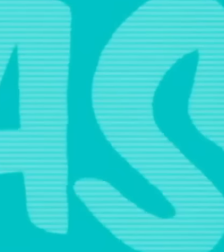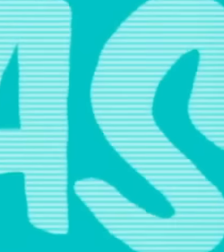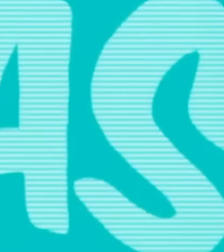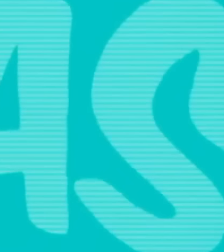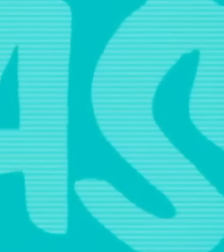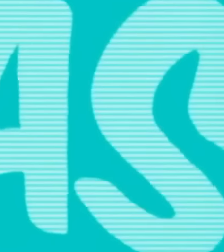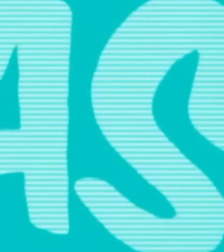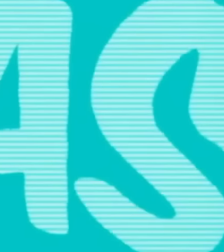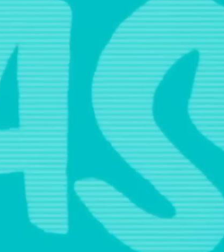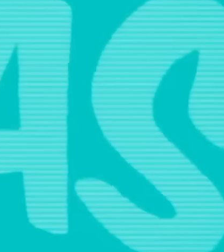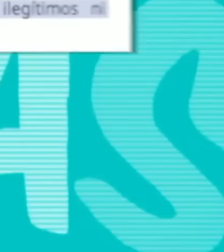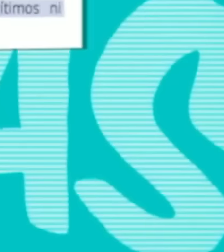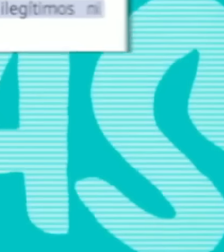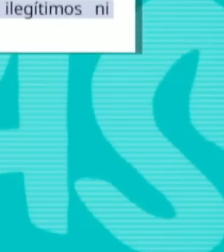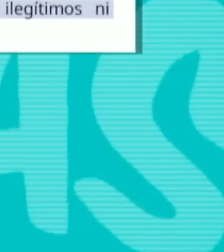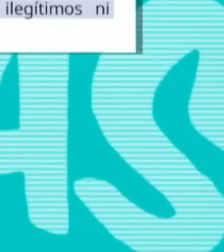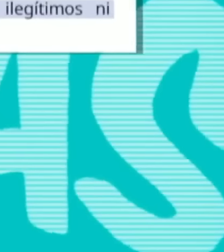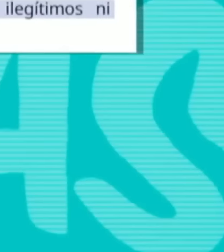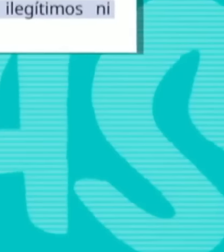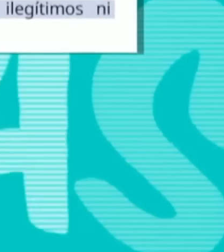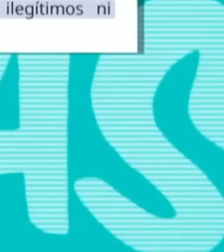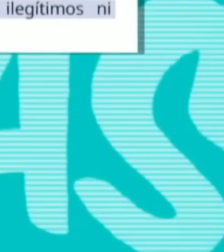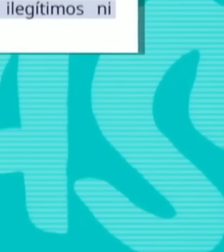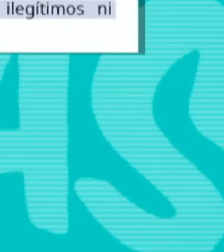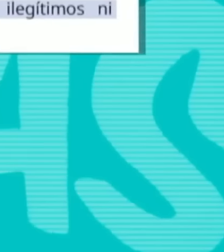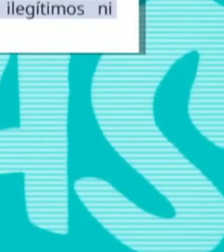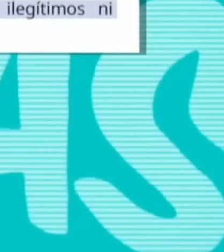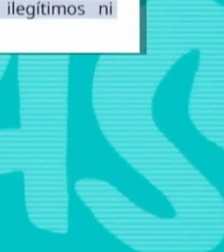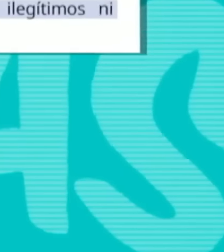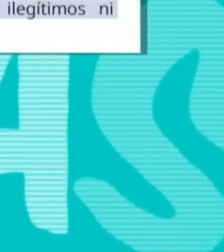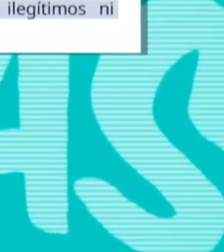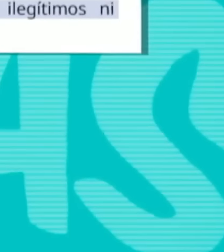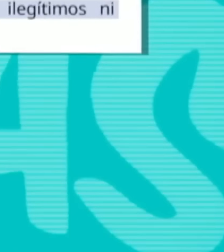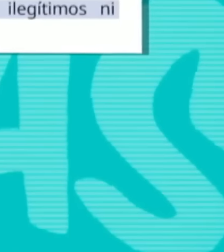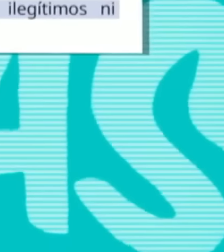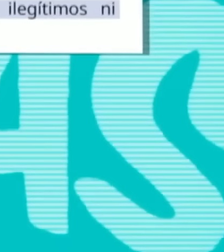Tras activar protocolos de ciberseguridad, el Servicio de Administración Tributaria confirmó que